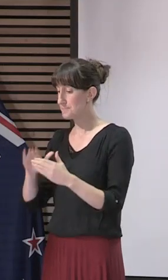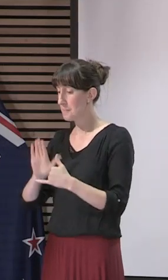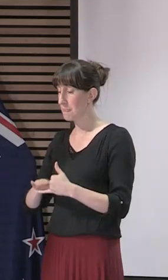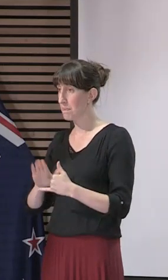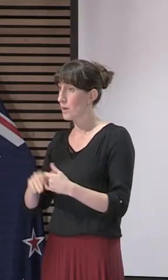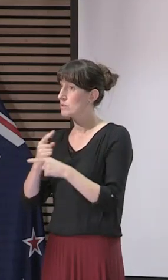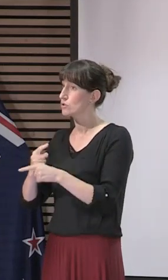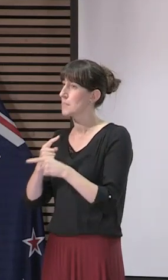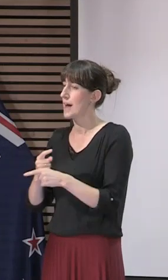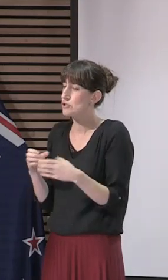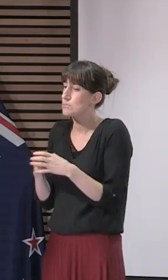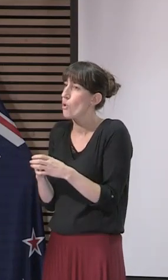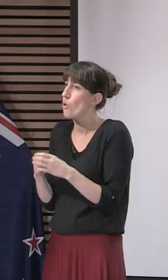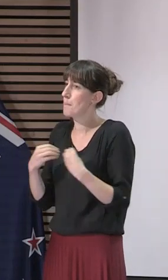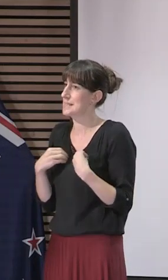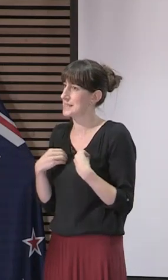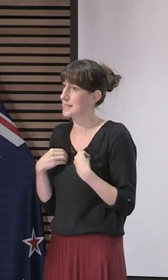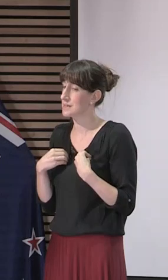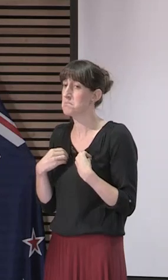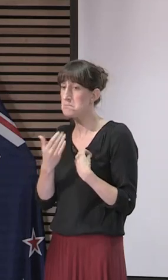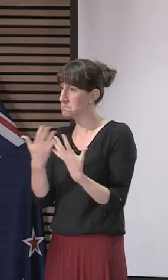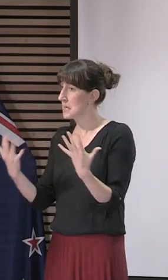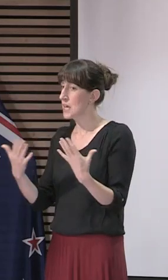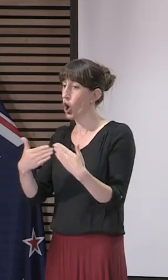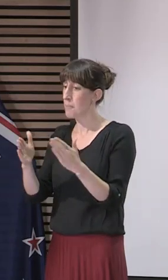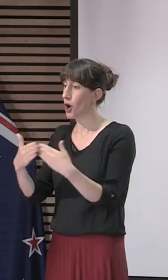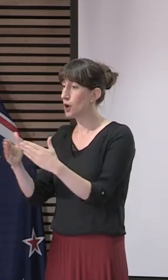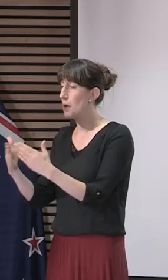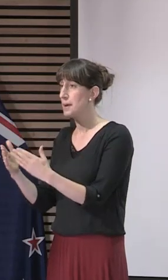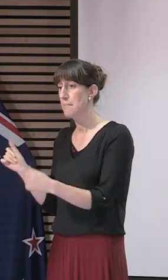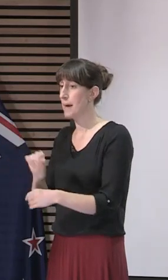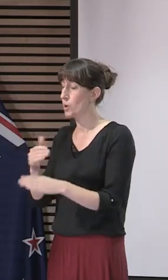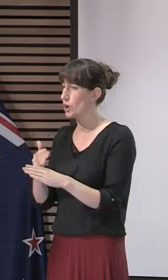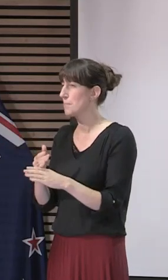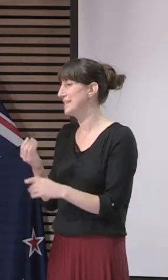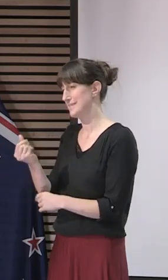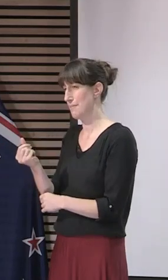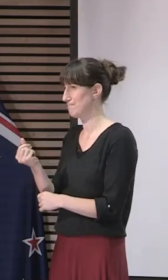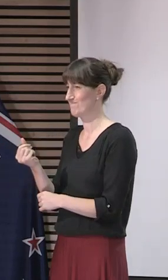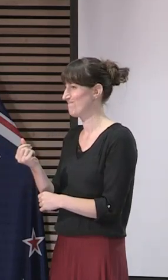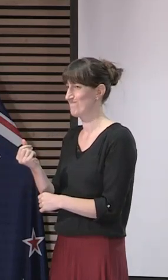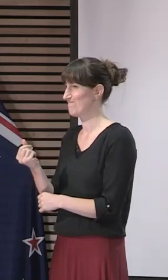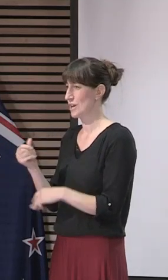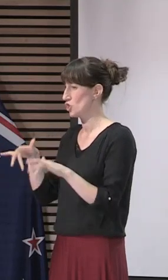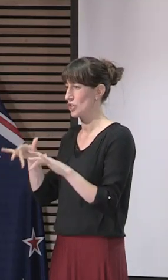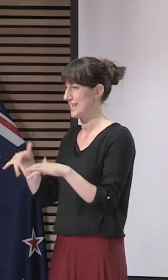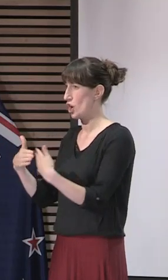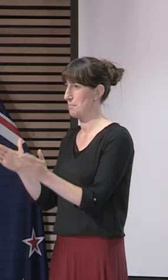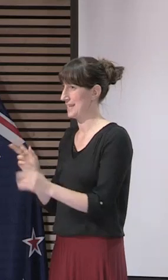te ako i te tawhiti me te whai tamariki i te kaainga i a koe e mahi ana he uaua ki te mahi, engari ko enei nama tuatahi e whakaatu ana i te hunga e kaha ana te taunaha e whakaatu ana i te iwi, me te tohe tonu o Niu Tireni kia kaua e kite i te wharanga tuarua o te mate ki